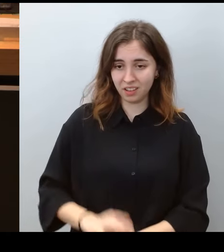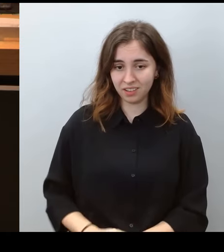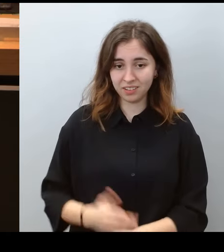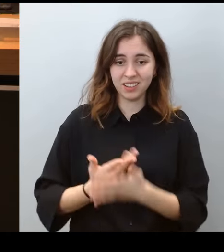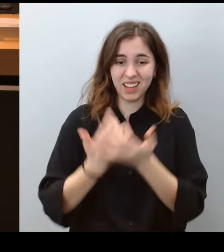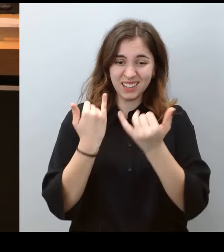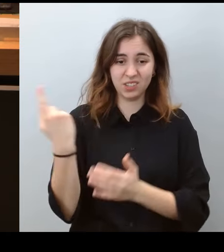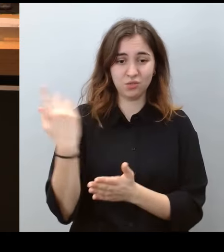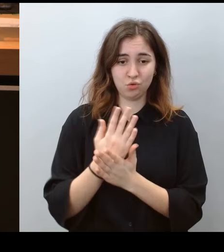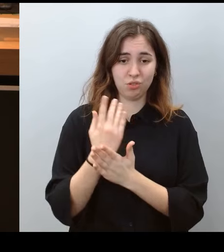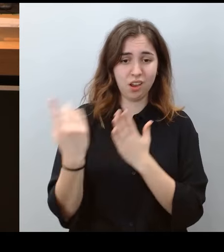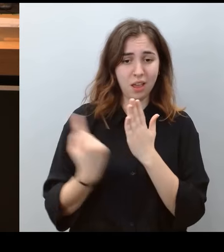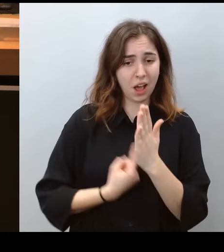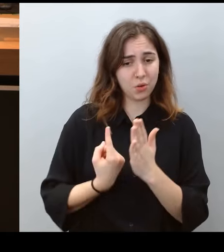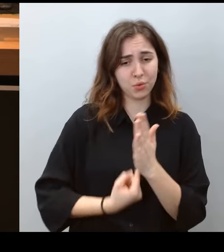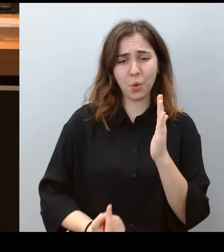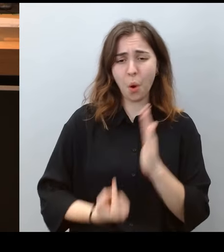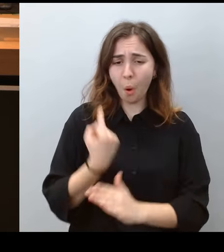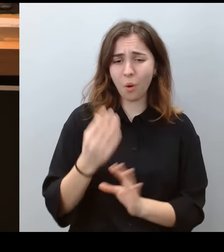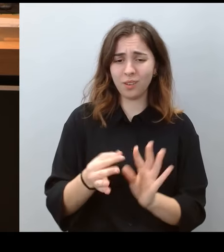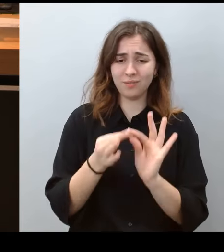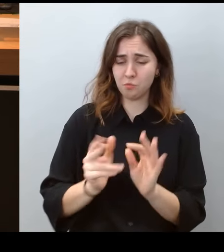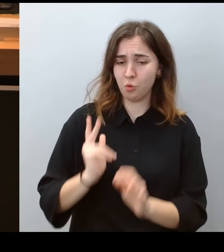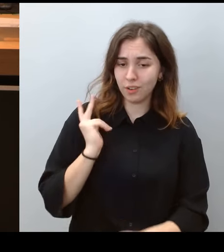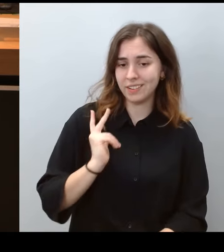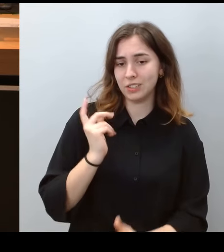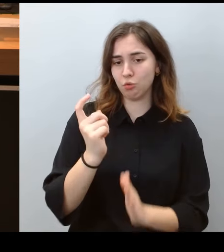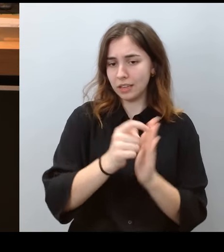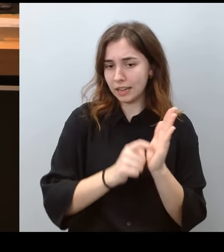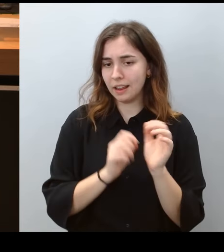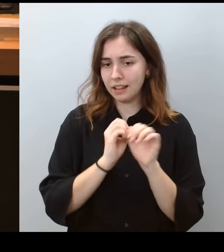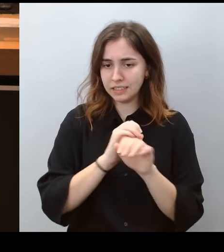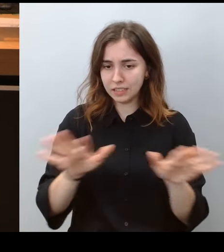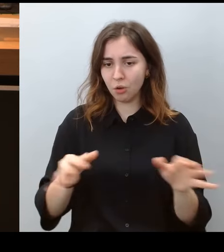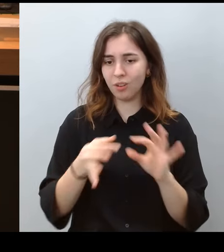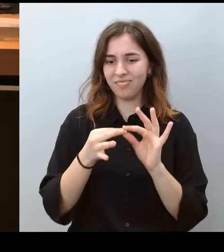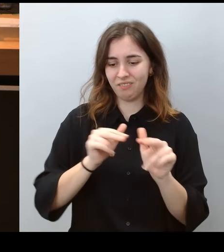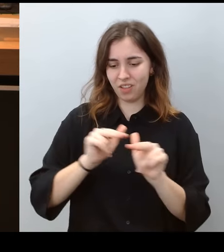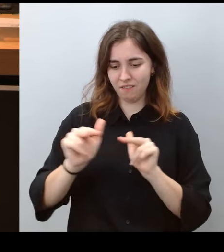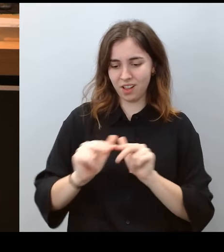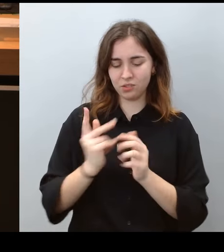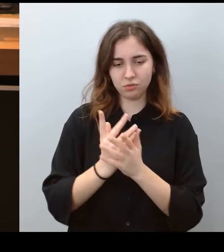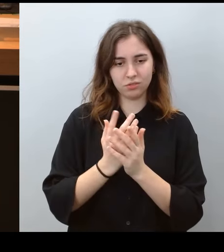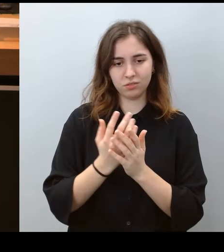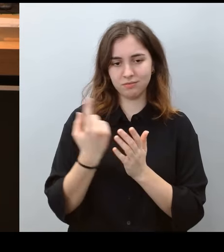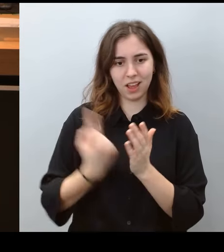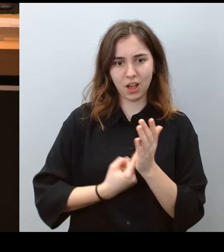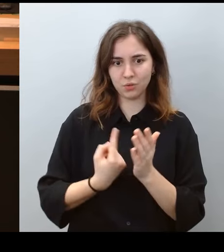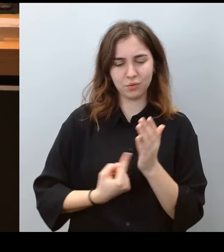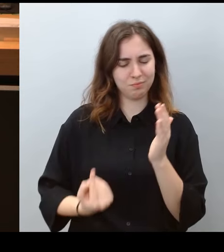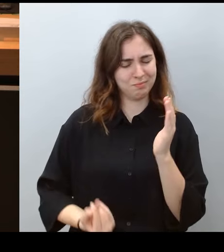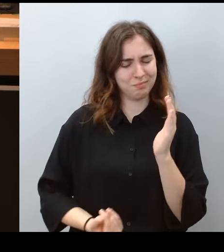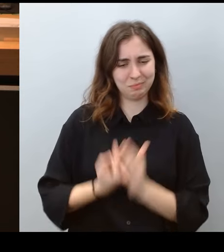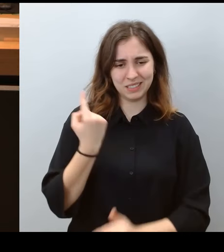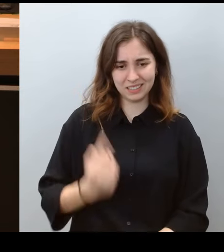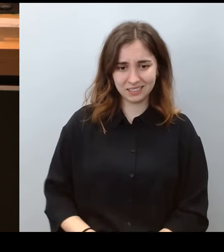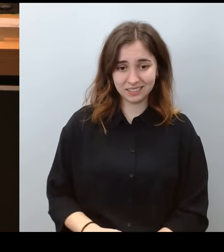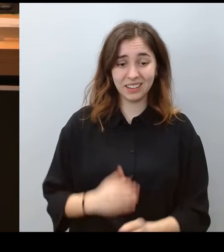Modernisierung und Digitalisierung der Verwaltung angehen müssen, wollen wir keine Behörde mit dieser Aufgabe überfordert